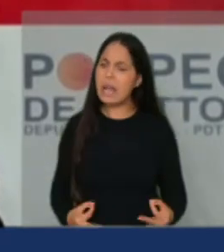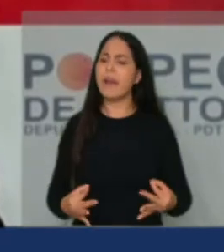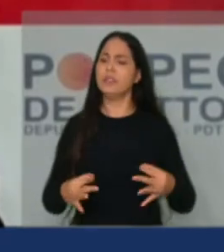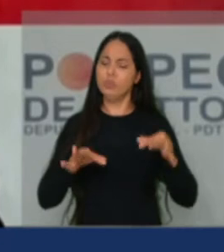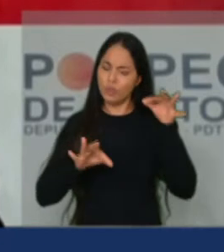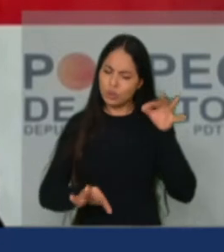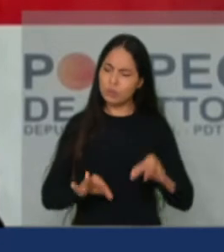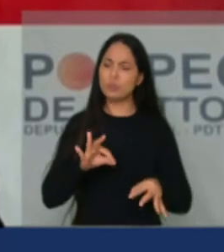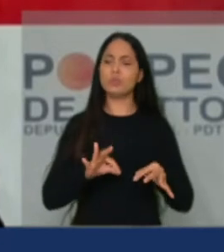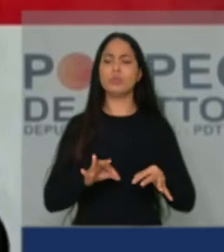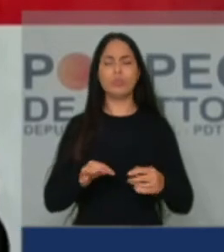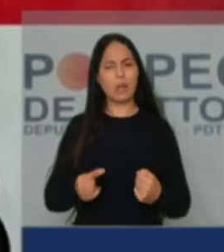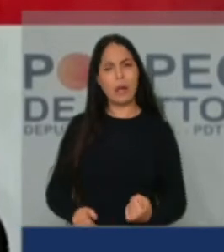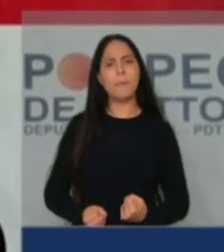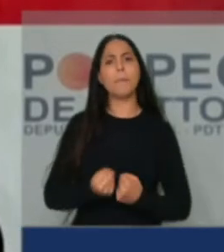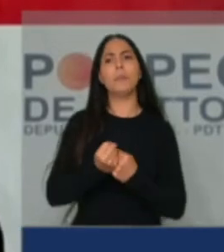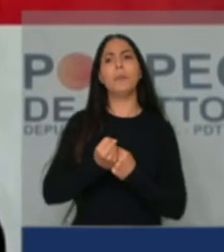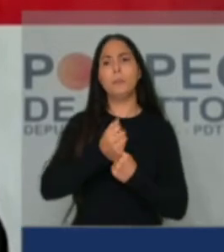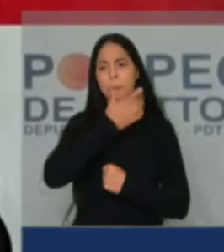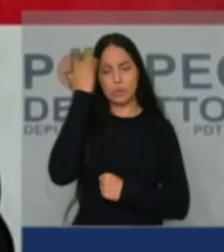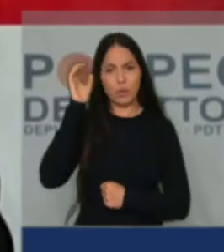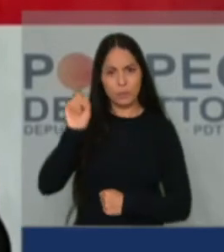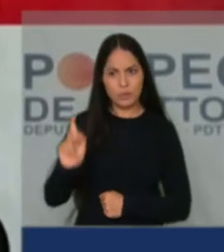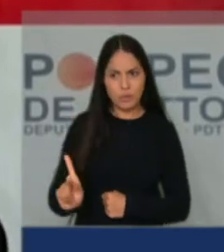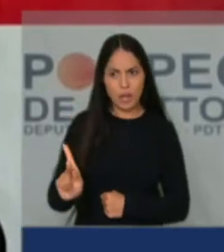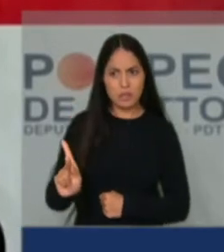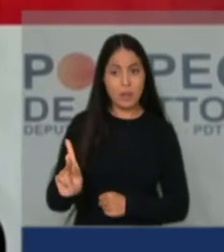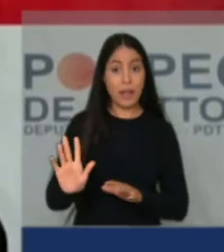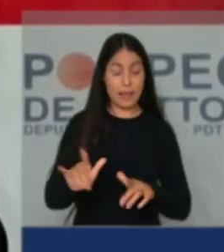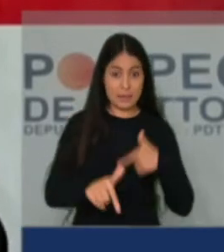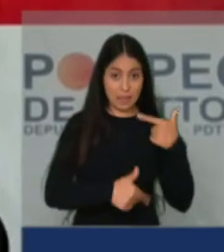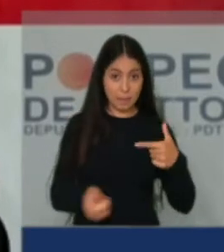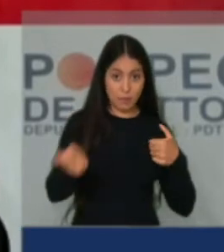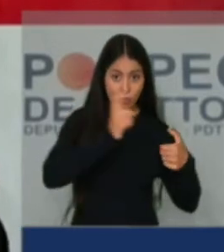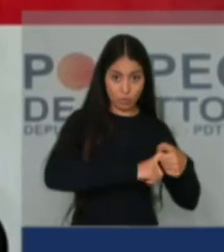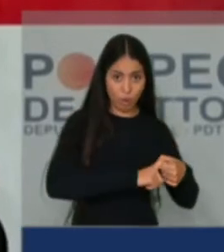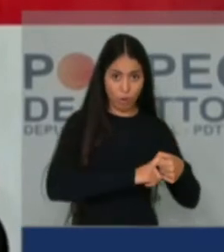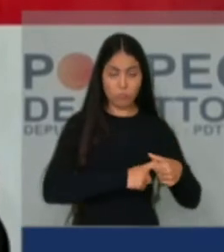APOSENTADO, VOLTOU TRABALHAR, VOLTOU CONTRIBUIR, E ELE TEM DIREITO AO AUXÍLIO DOENÇA, OU AUXÍLIO ACIDENTE DE